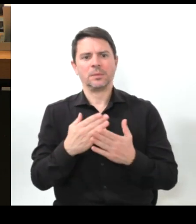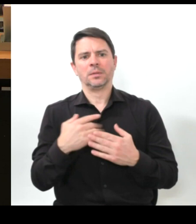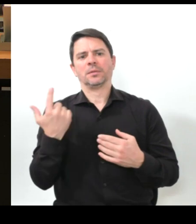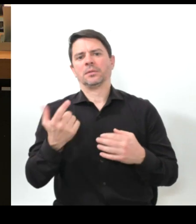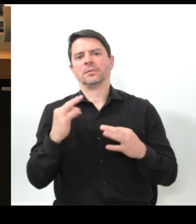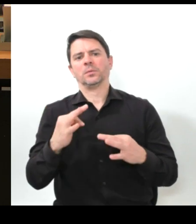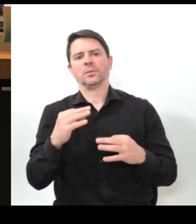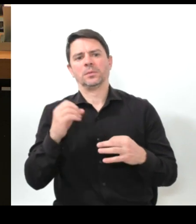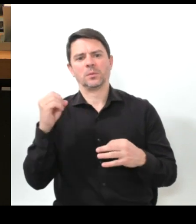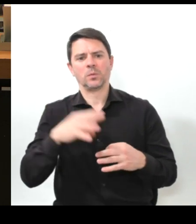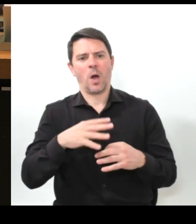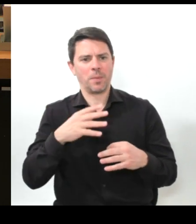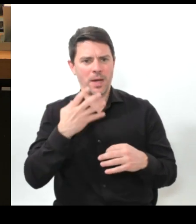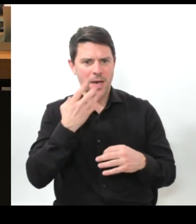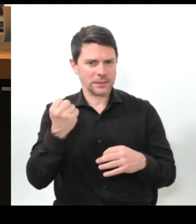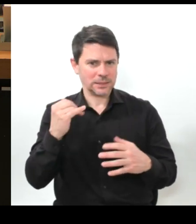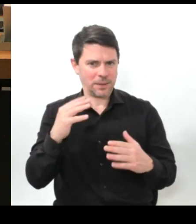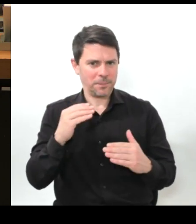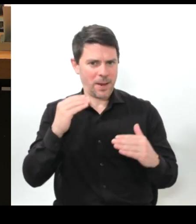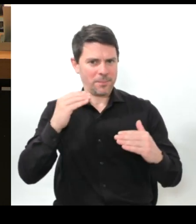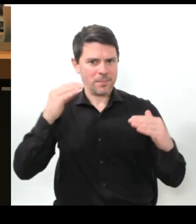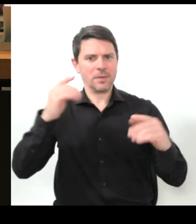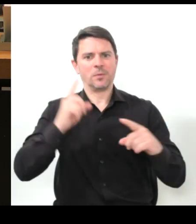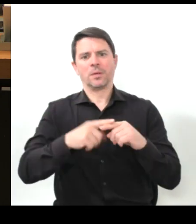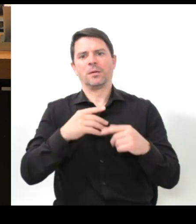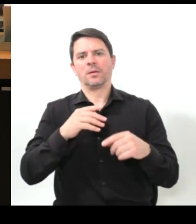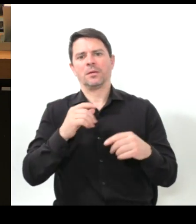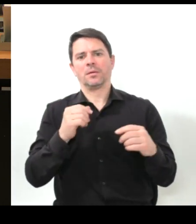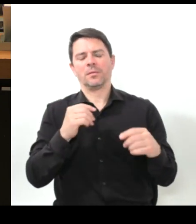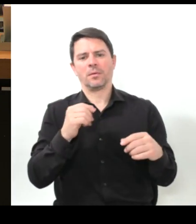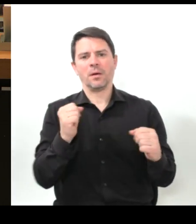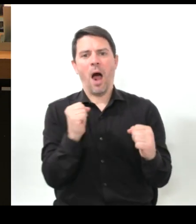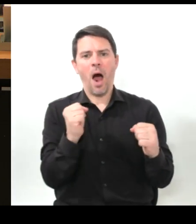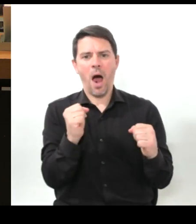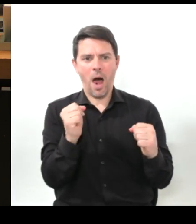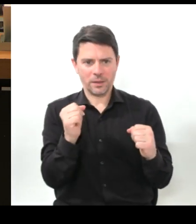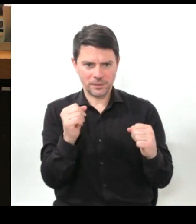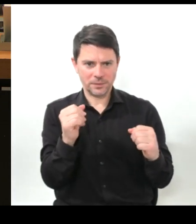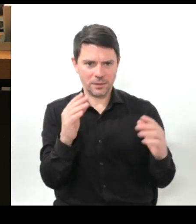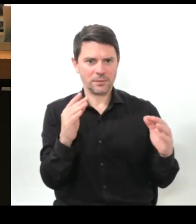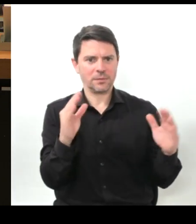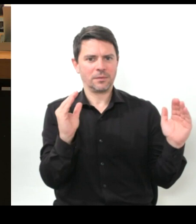Photovoltaik auf Berliner Dächern sorgen. Das ist unser aktiver Klimaschutz.